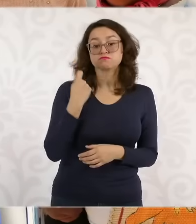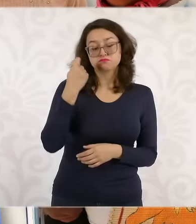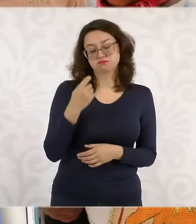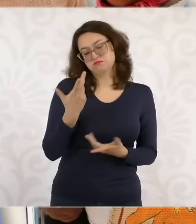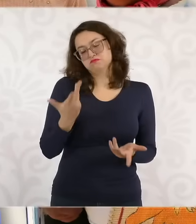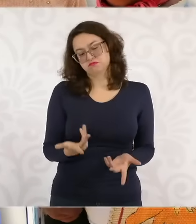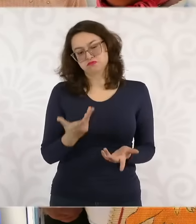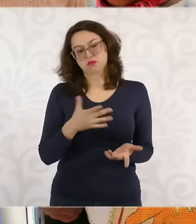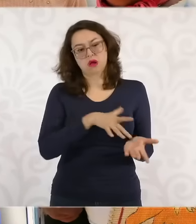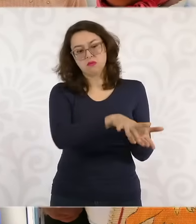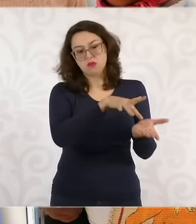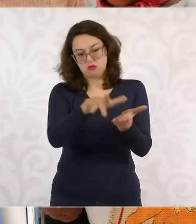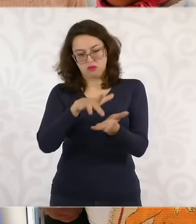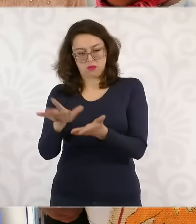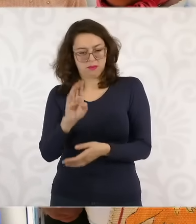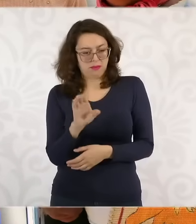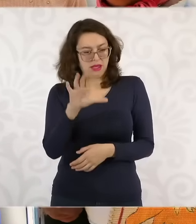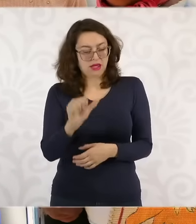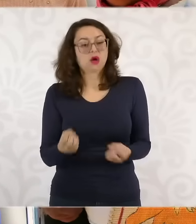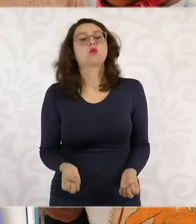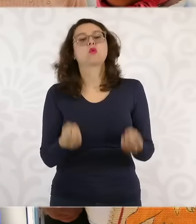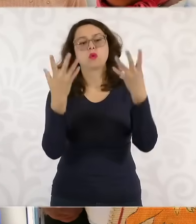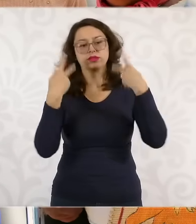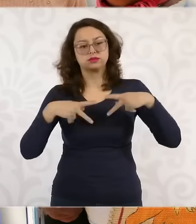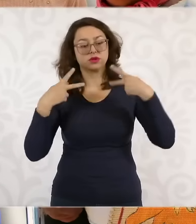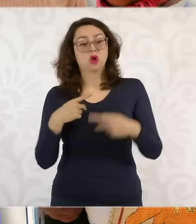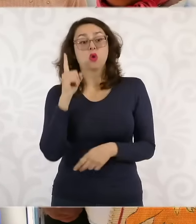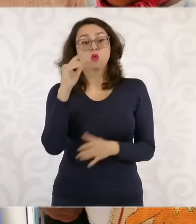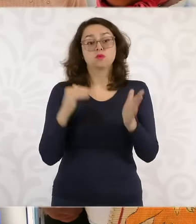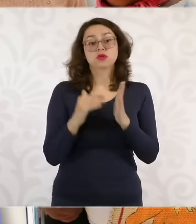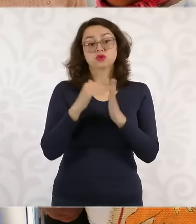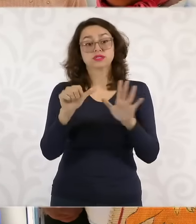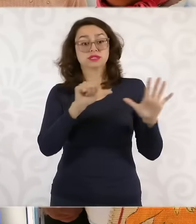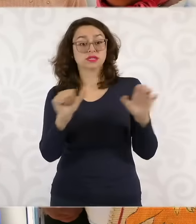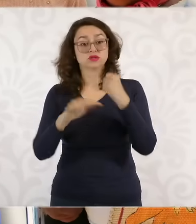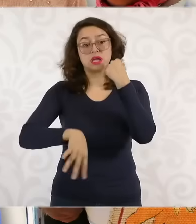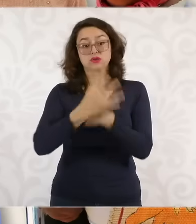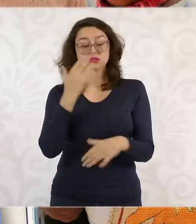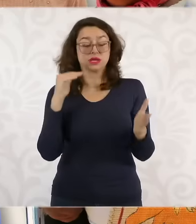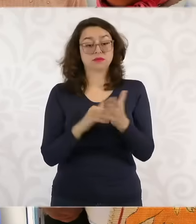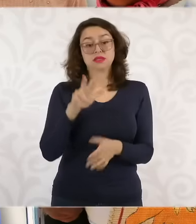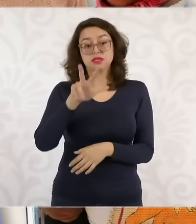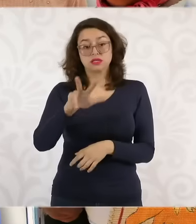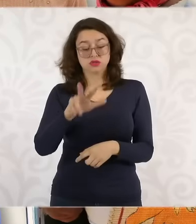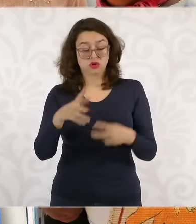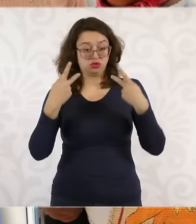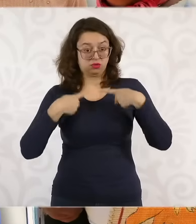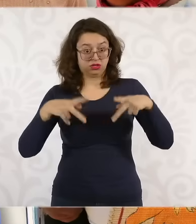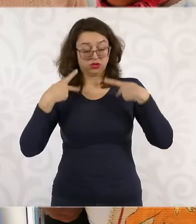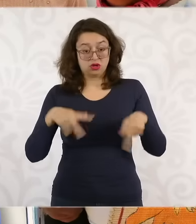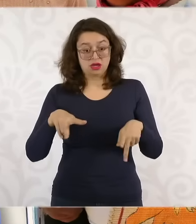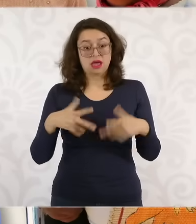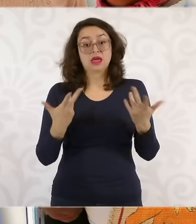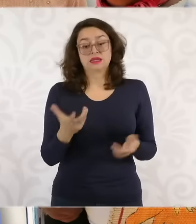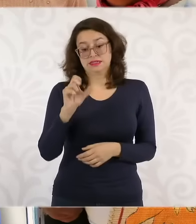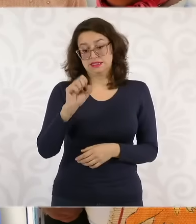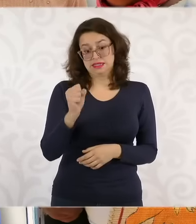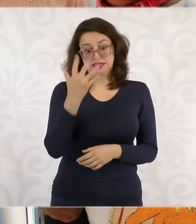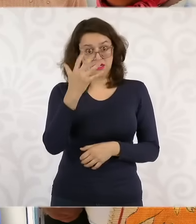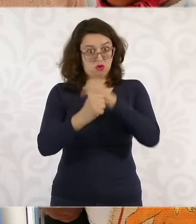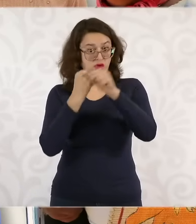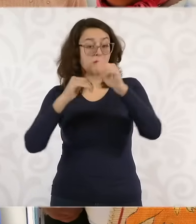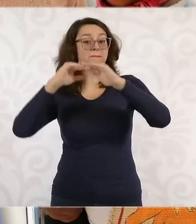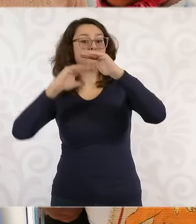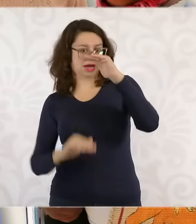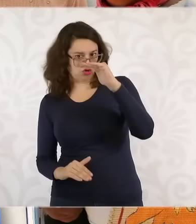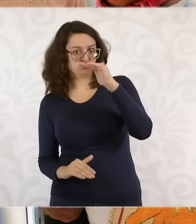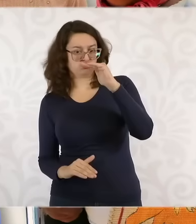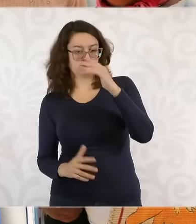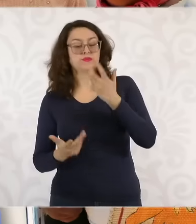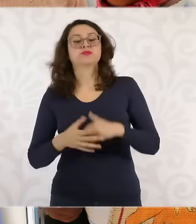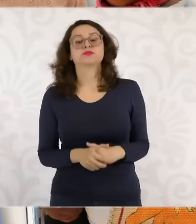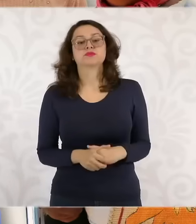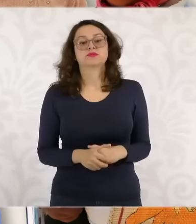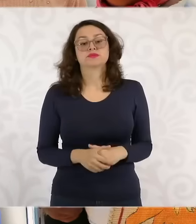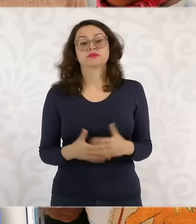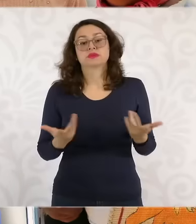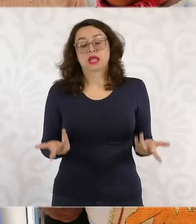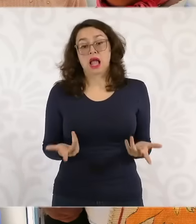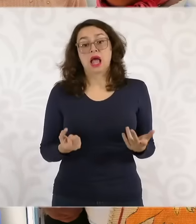la reciben 1,614,18 personas con discapacidad menores de 65 años, porque hay adultos que viven